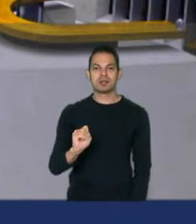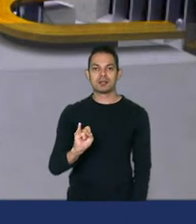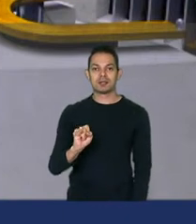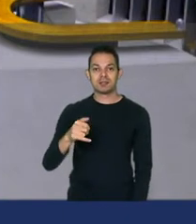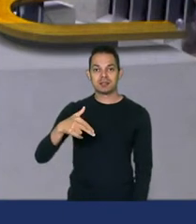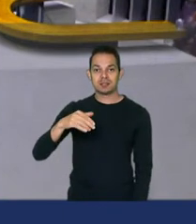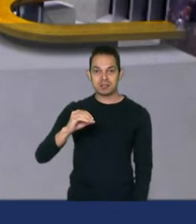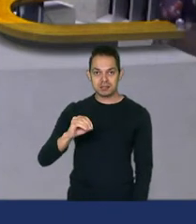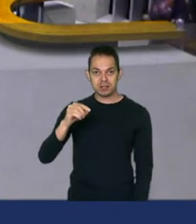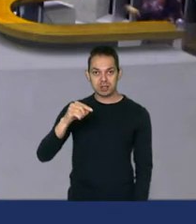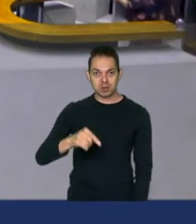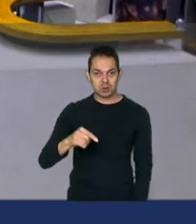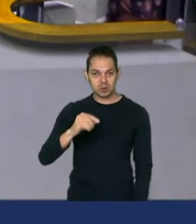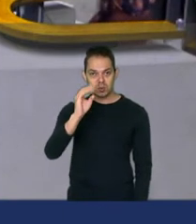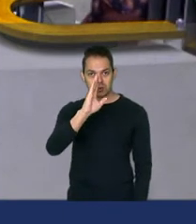JOGOS, CASSINOS NO BRASIL.